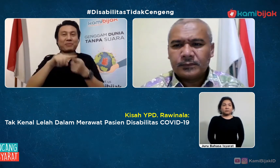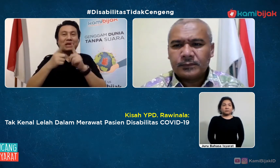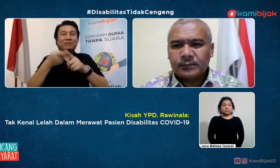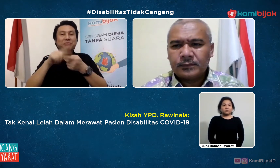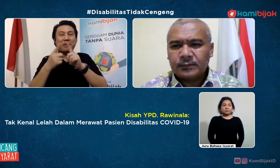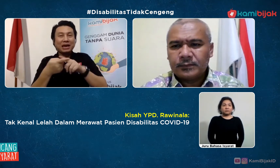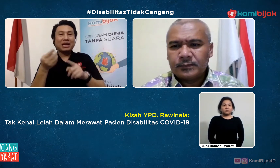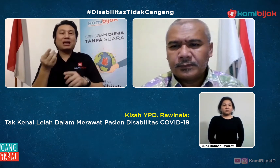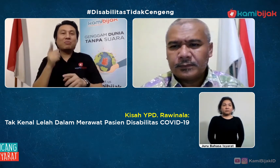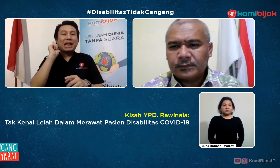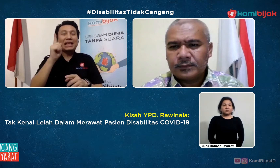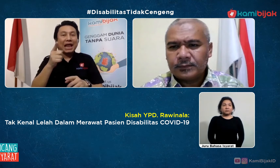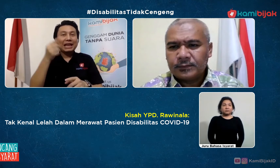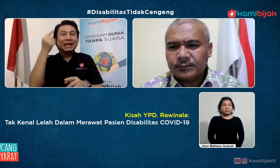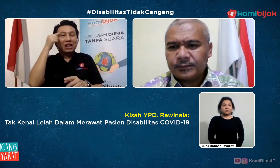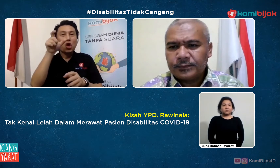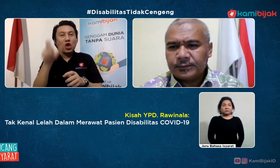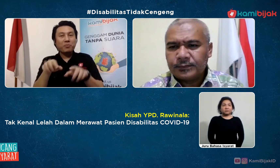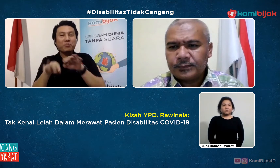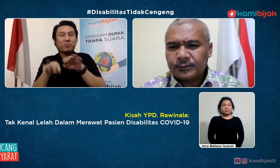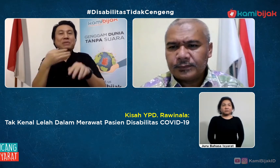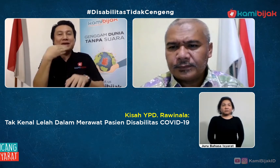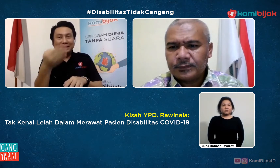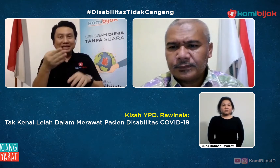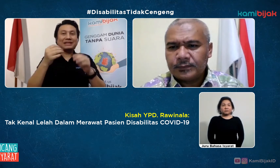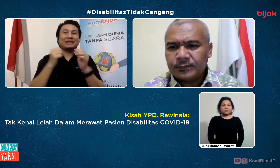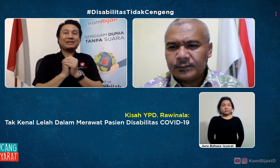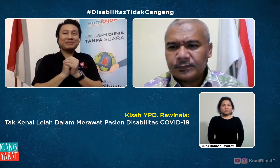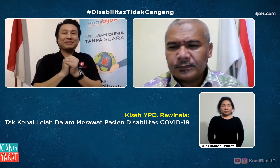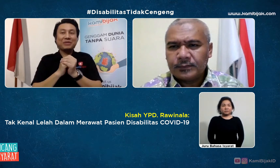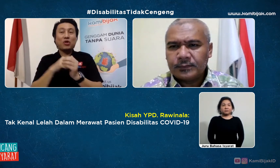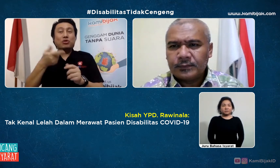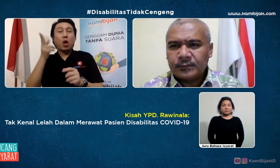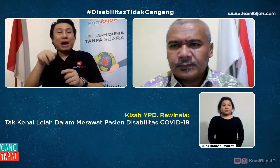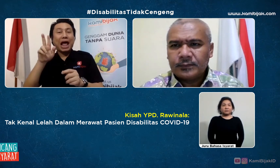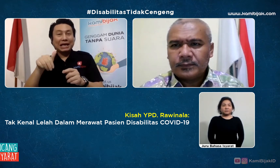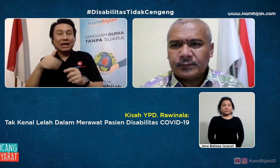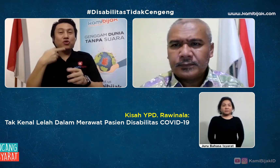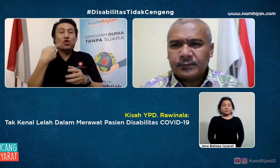Terima kasih untuk teman-teman yang sudah mengingatkan di kolom livechat ini